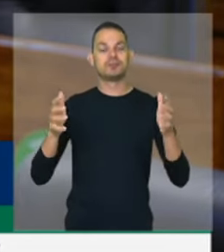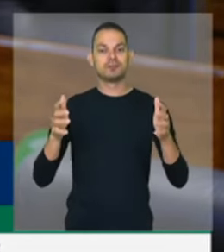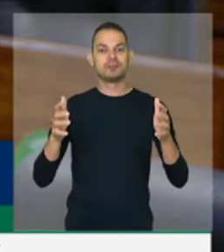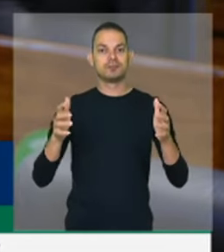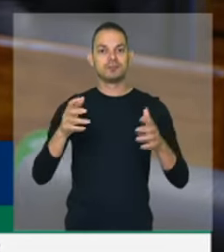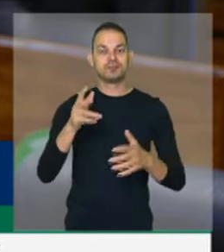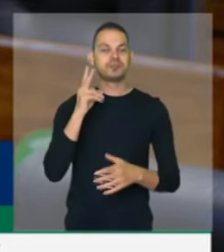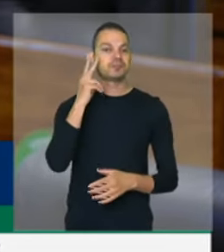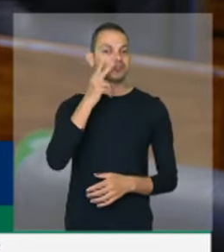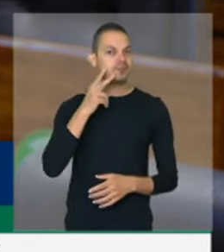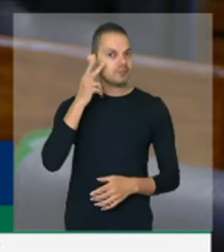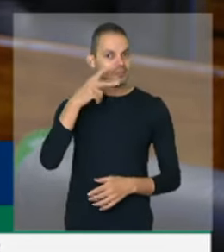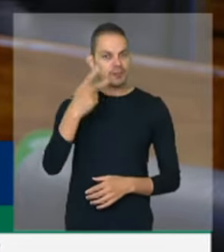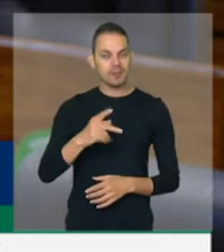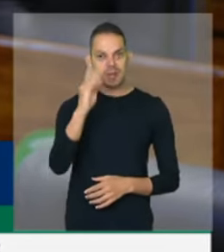VEREADORES. O PARTIDO QUE ELEGEU A MAIOR QUANTIDADE DE